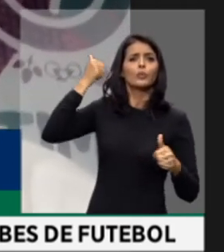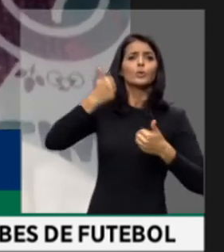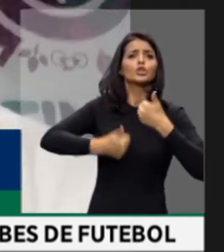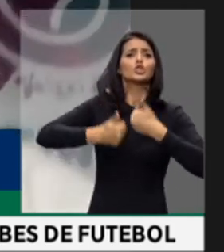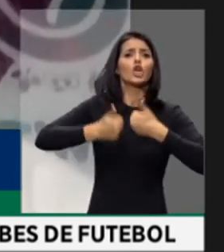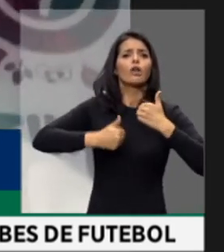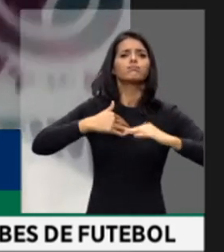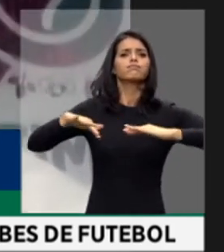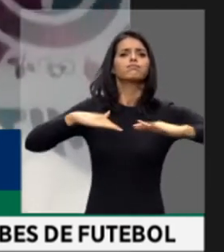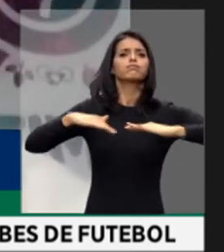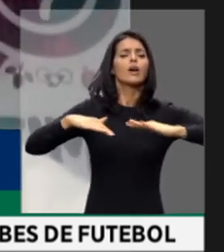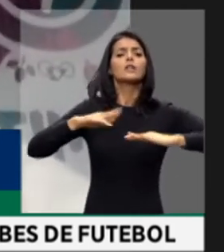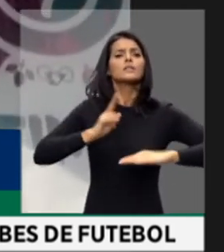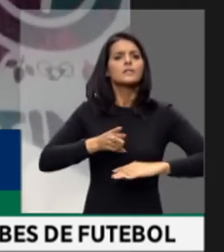CÂMARA ANTERIORMENTE, NÓS ESTAMOS DISCUTINDO UM PEQUENO